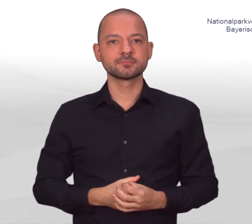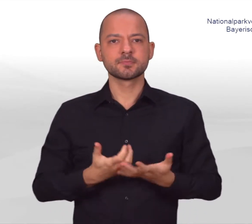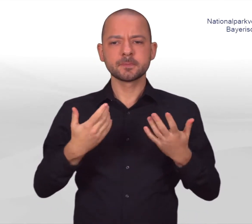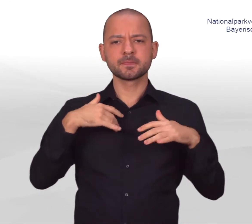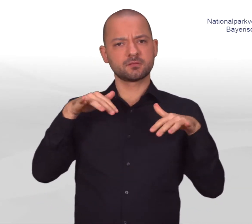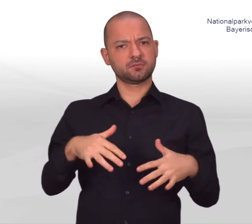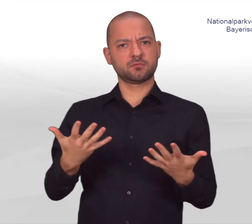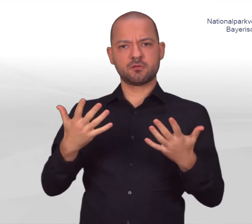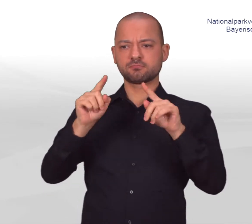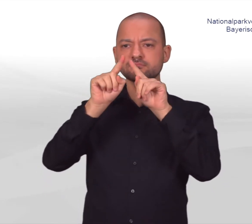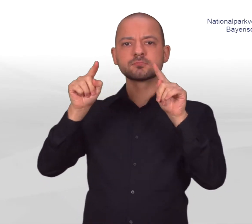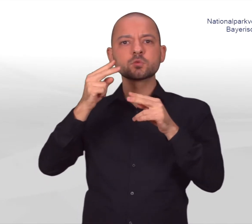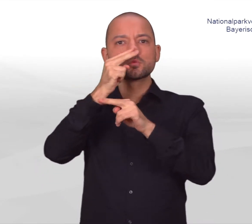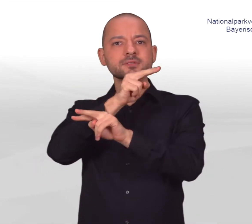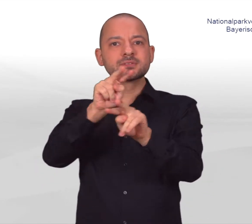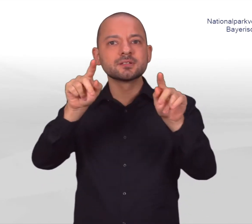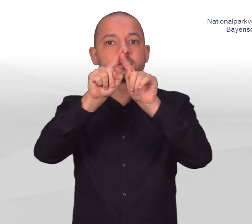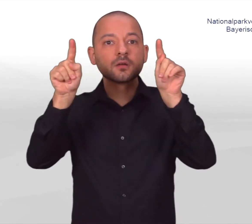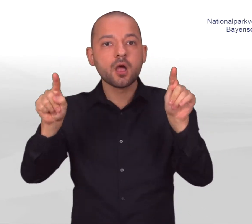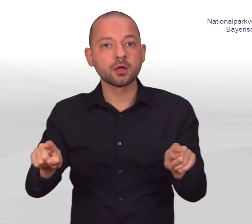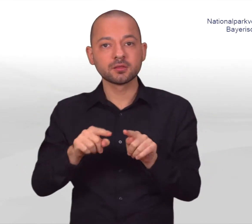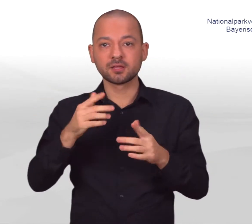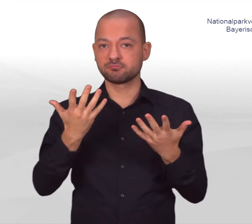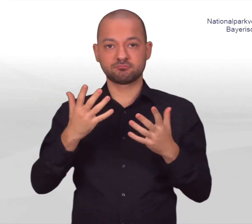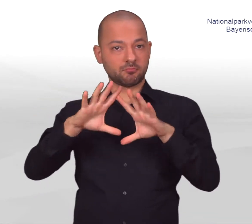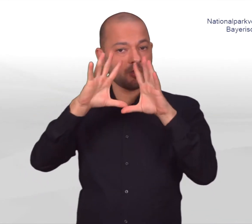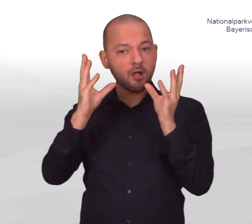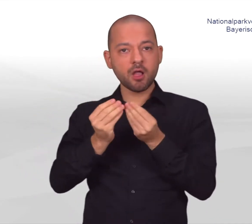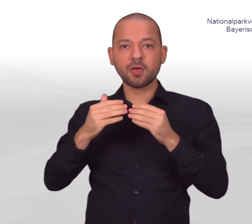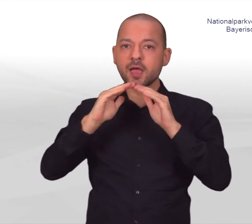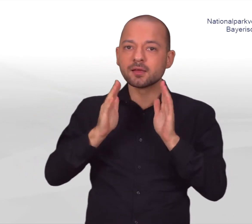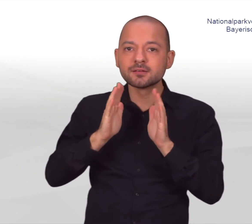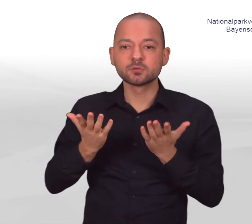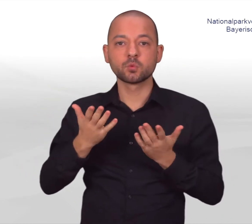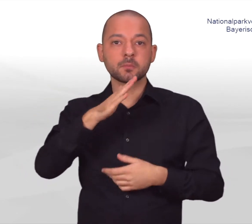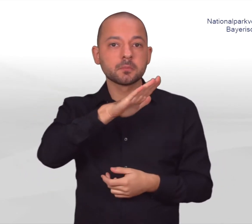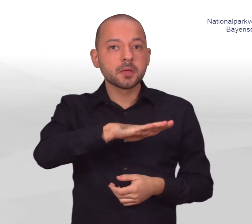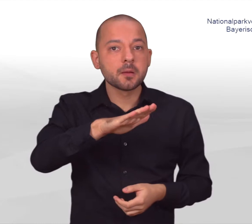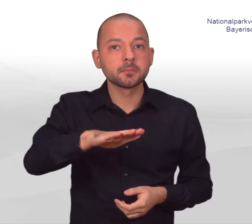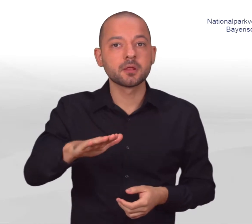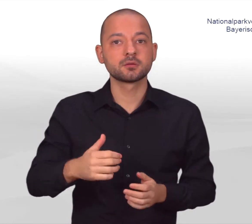Mit Hilfe der Übersichtskarte mit allen Einrichtungen, Parkplätzen,